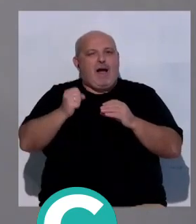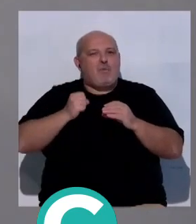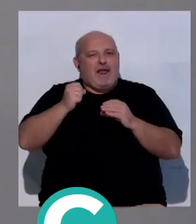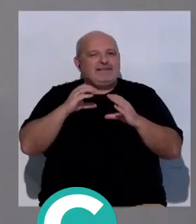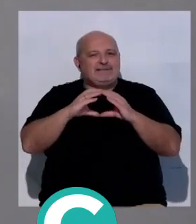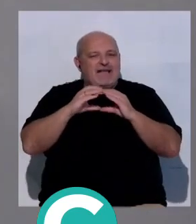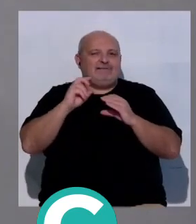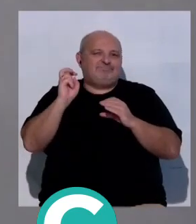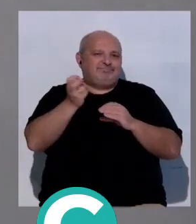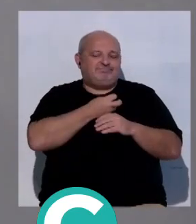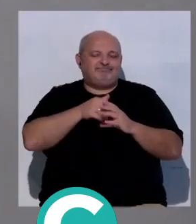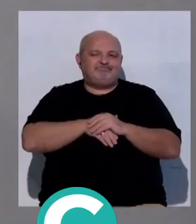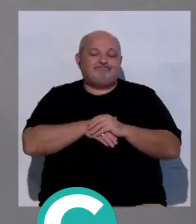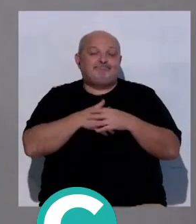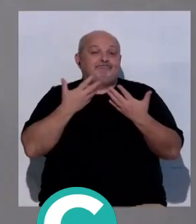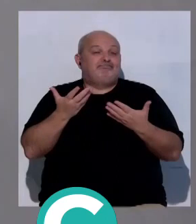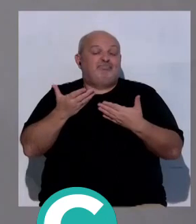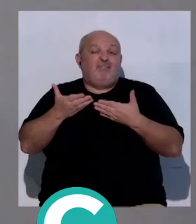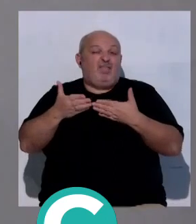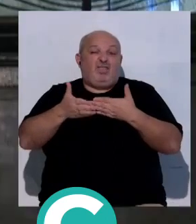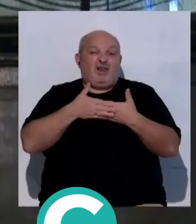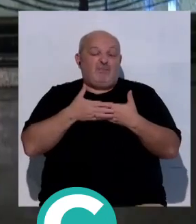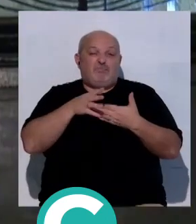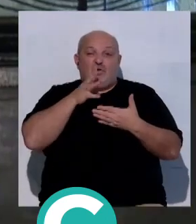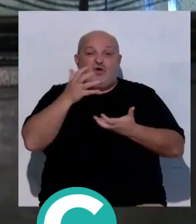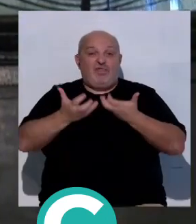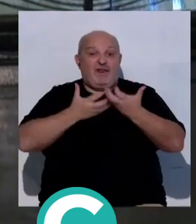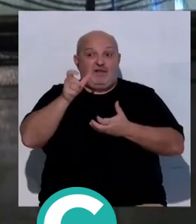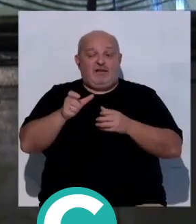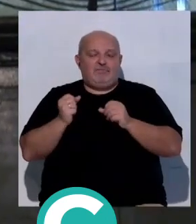los gaditanos cierra las puertas Pero no del todo porque sus cocineros se han marchado hasta